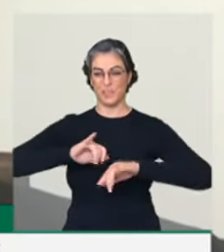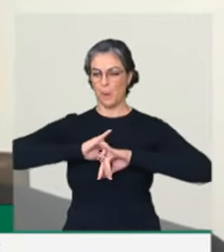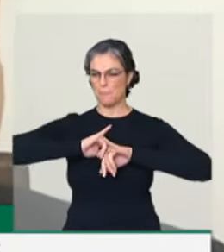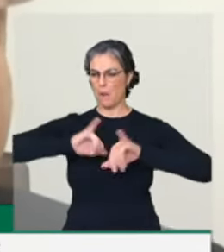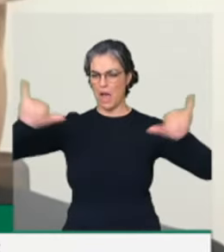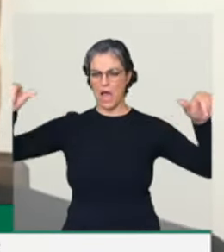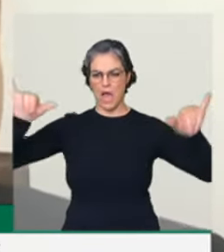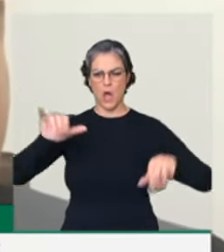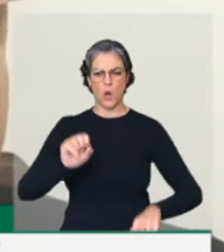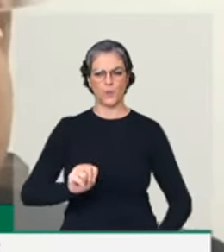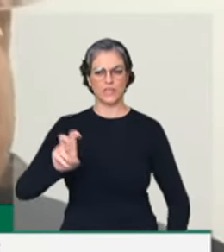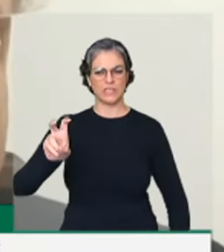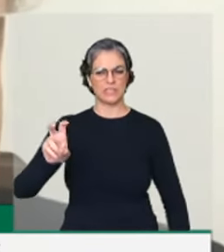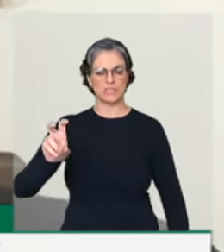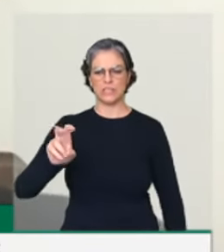85, 90% DOS LEITOS DO ESTADO